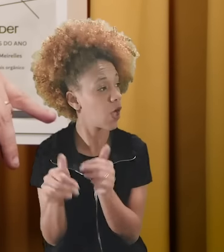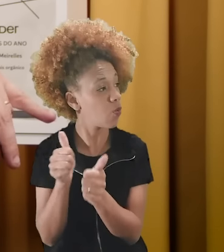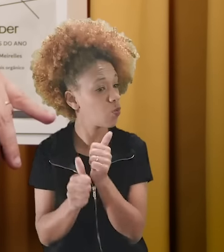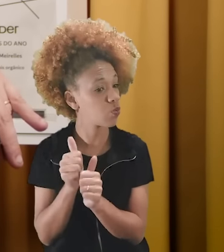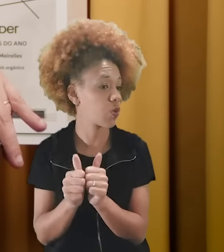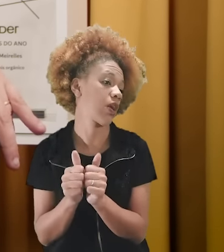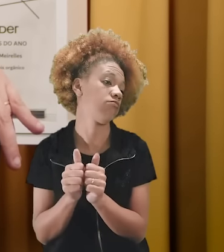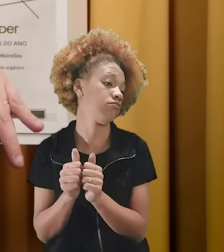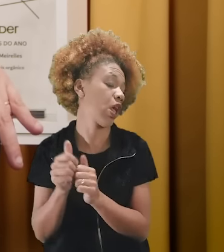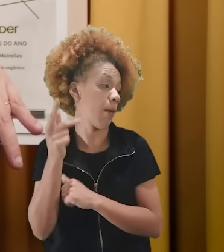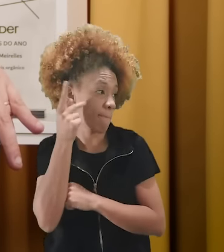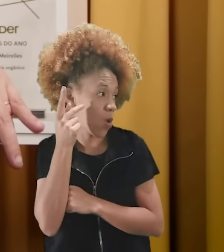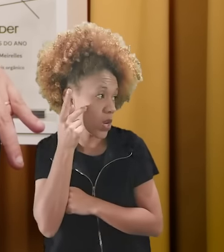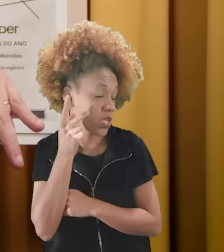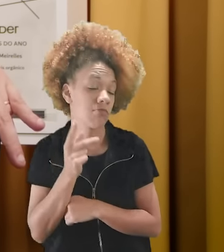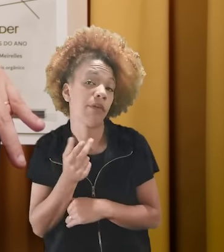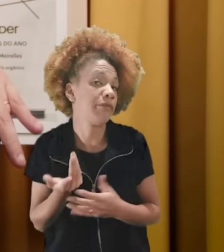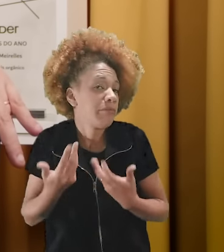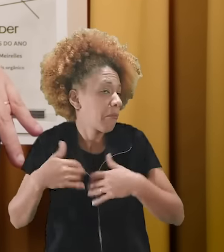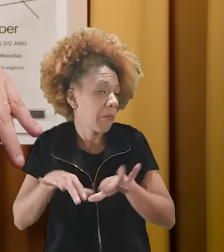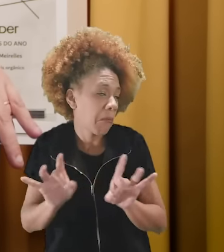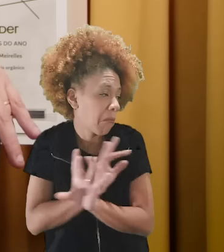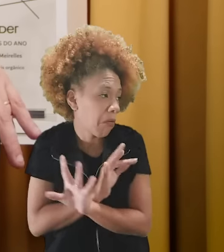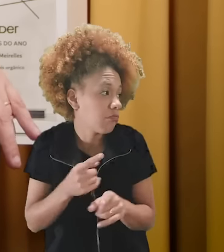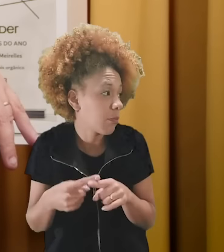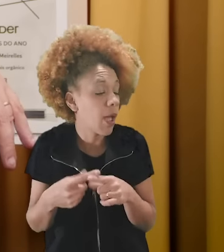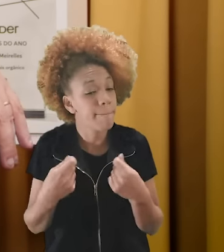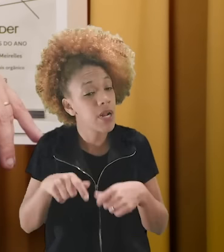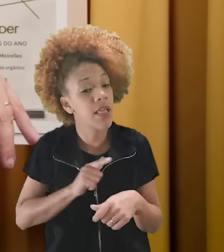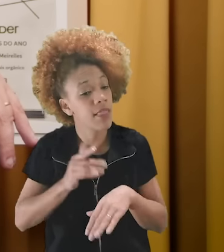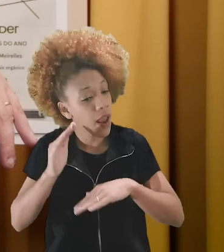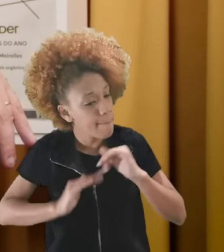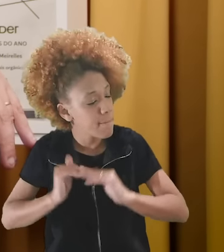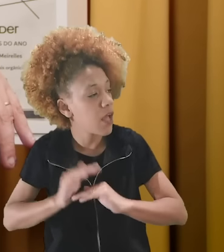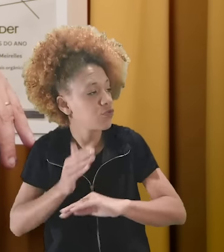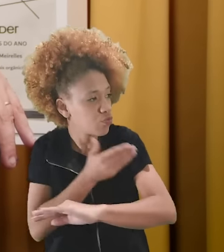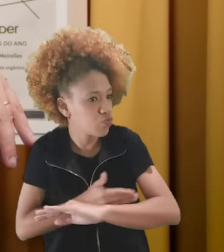paulista engula e vai ser assim a partir de agora porque precisa criar esse hábito no consumidor o